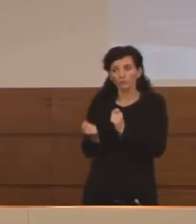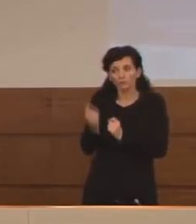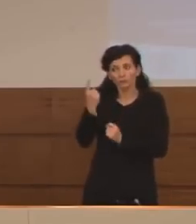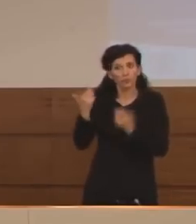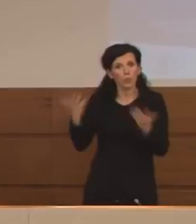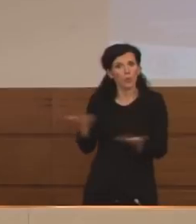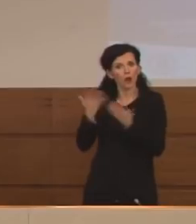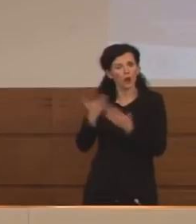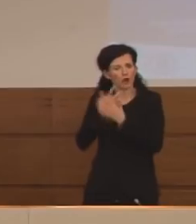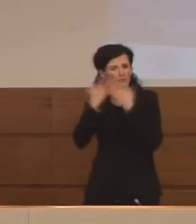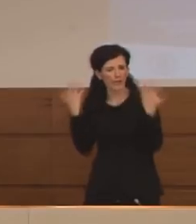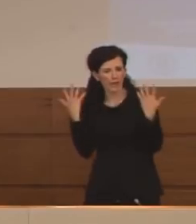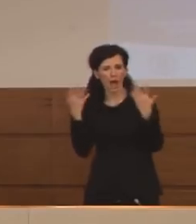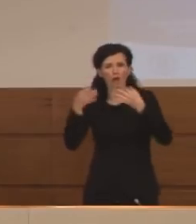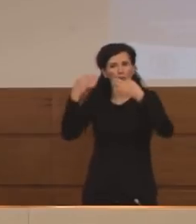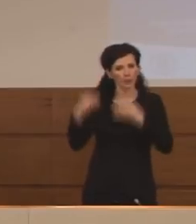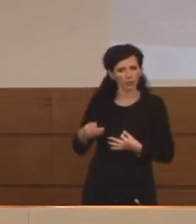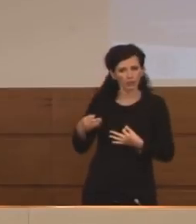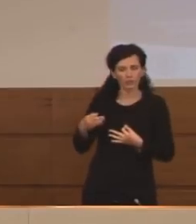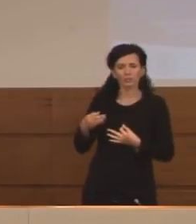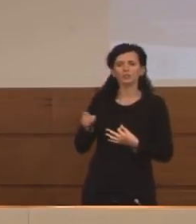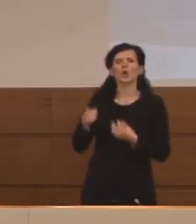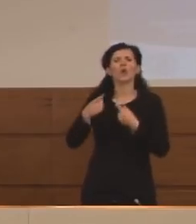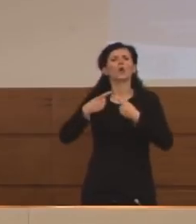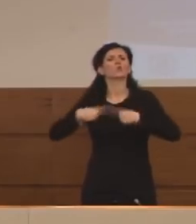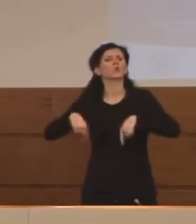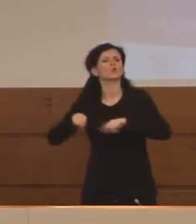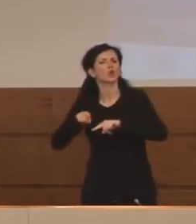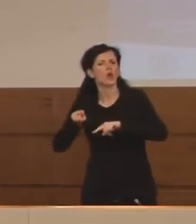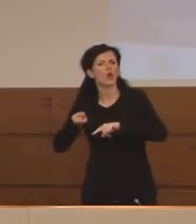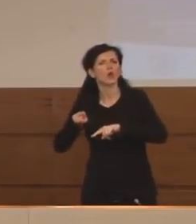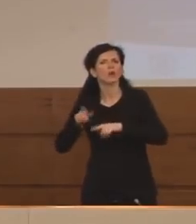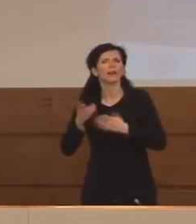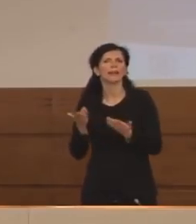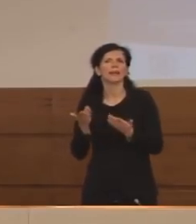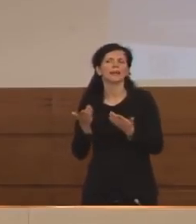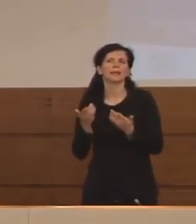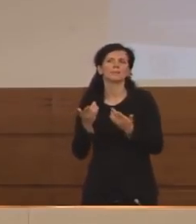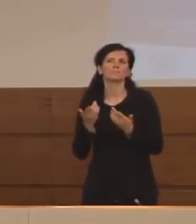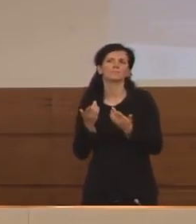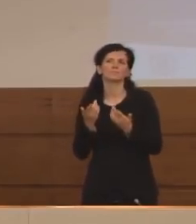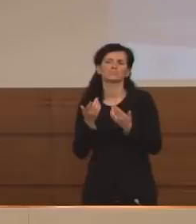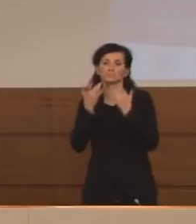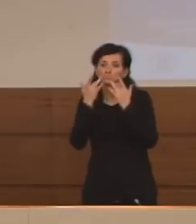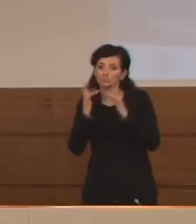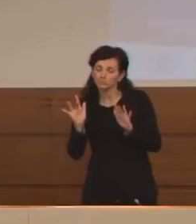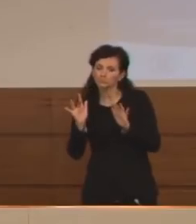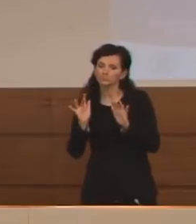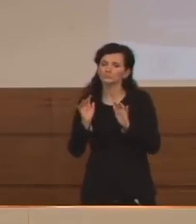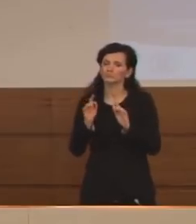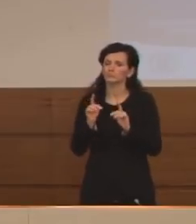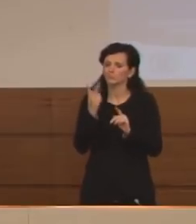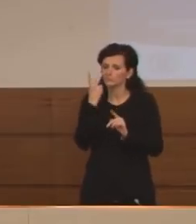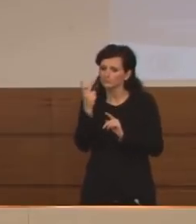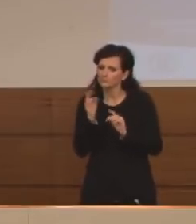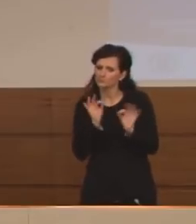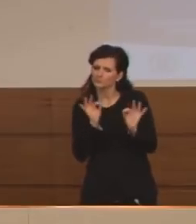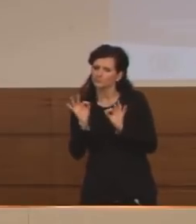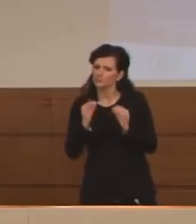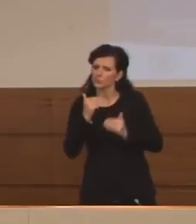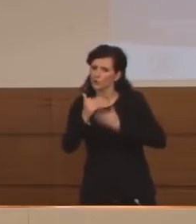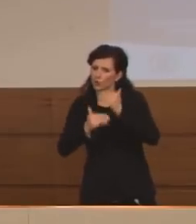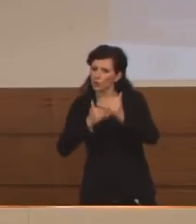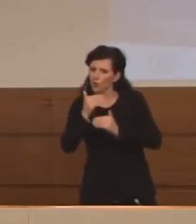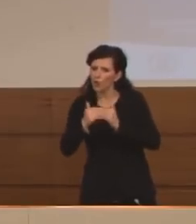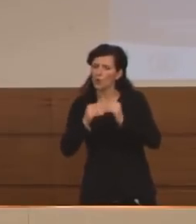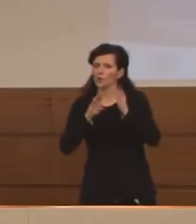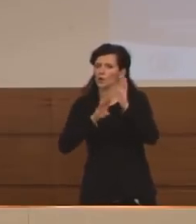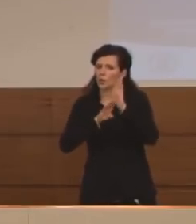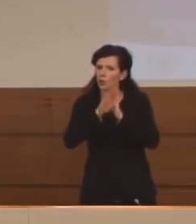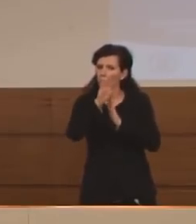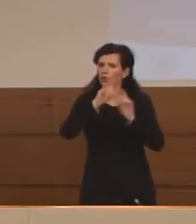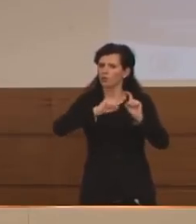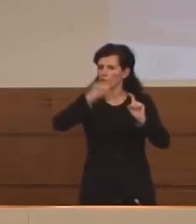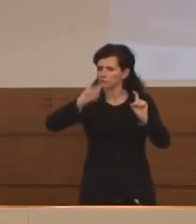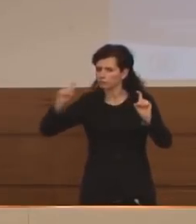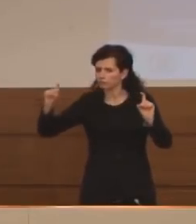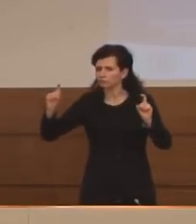E' stata una riunione soltanto preliminare, un'analisi sull'andamento della curva?